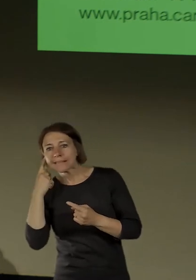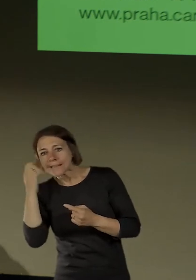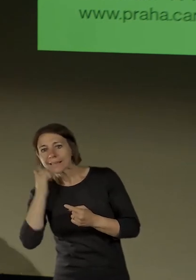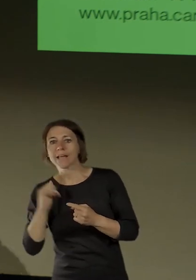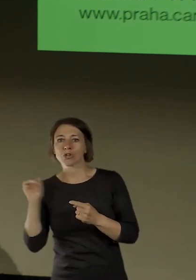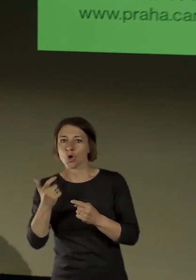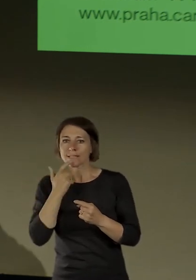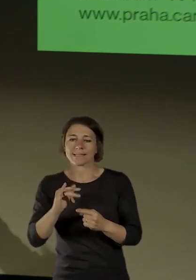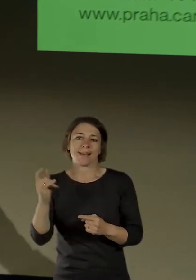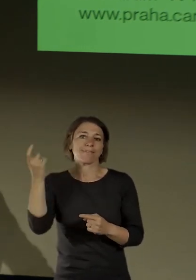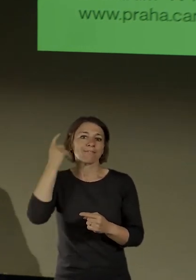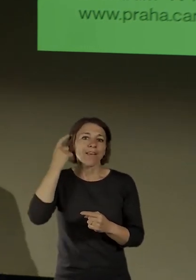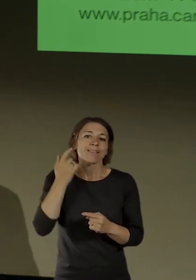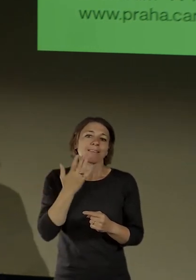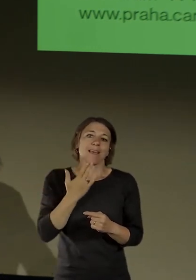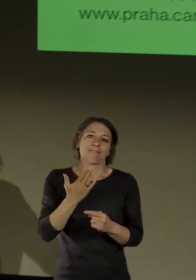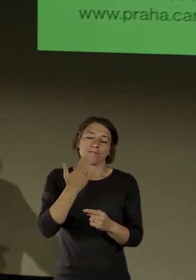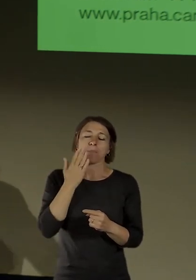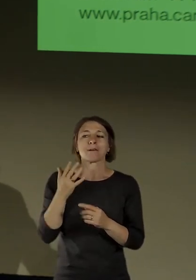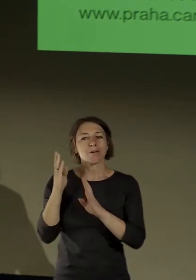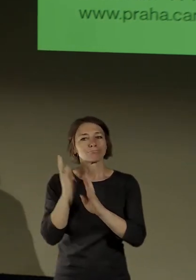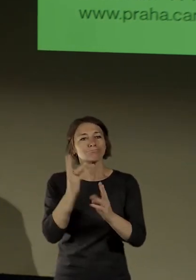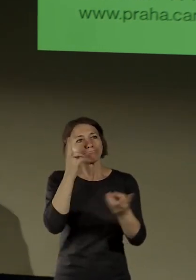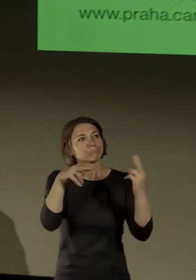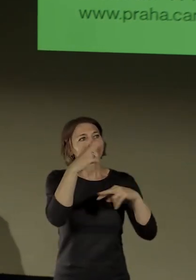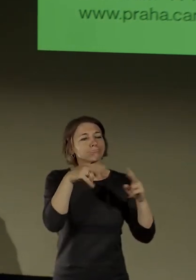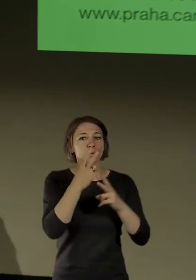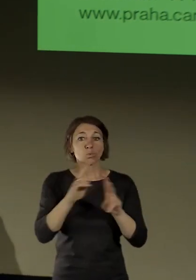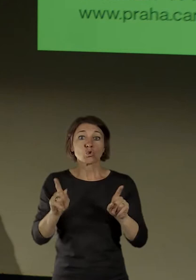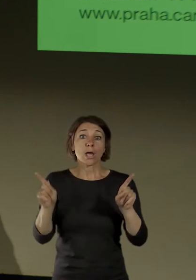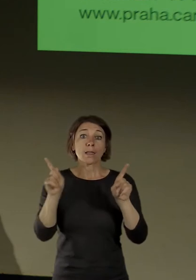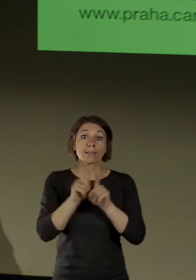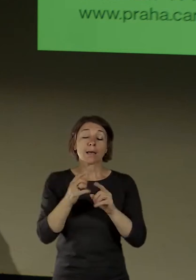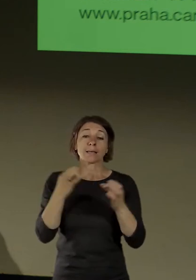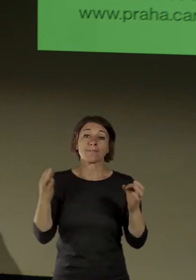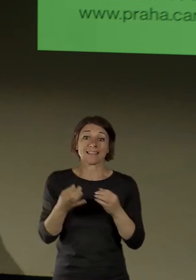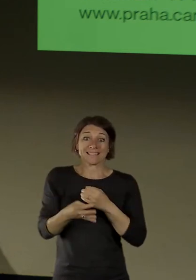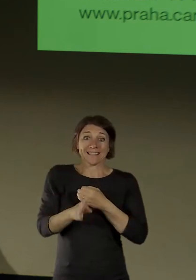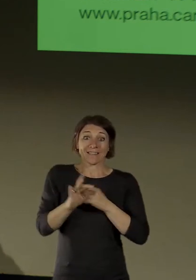devatenácti míst po Praze, v devatenácti lokalitách. Tam jste mohli potkávat informační stánek a kontejner. Připravili jsme tyto